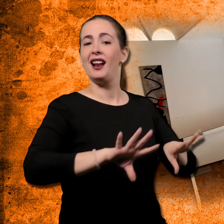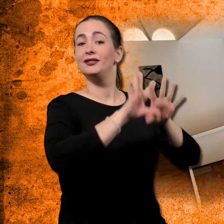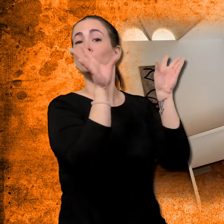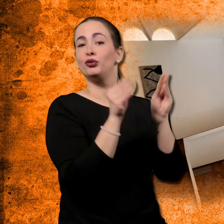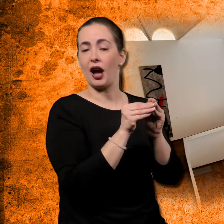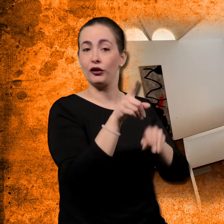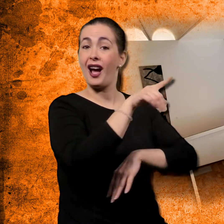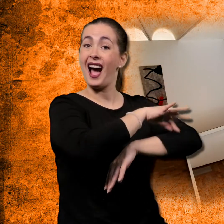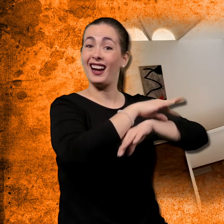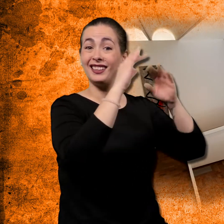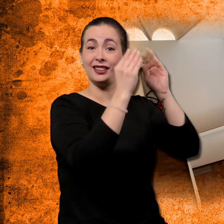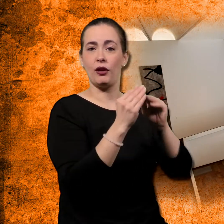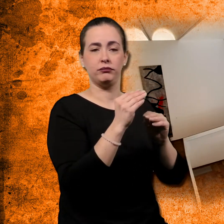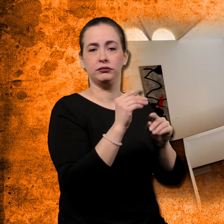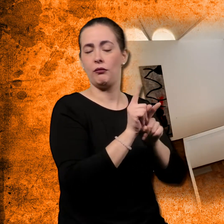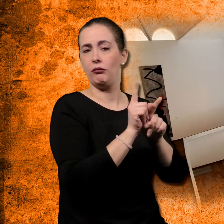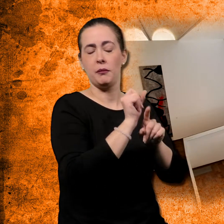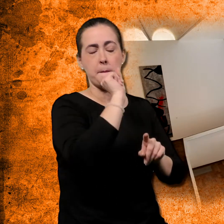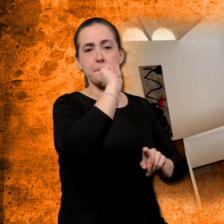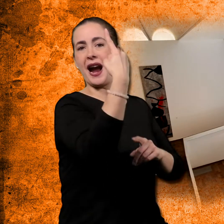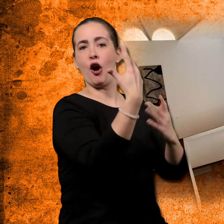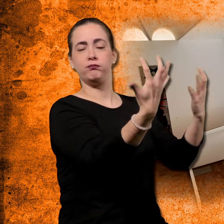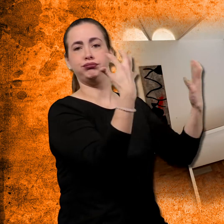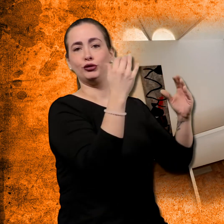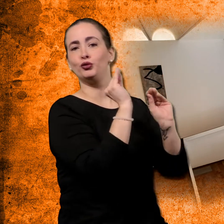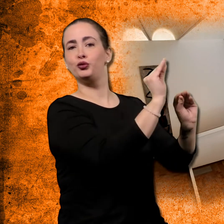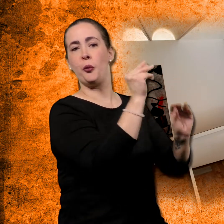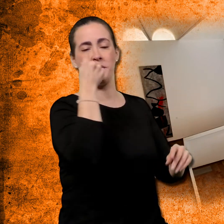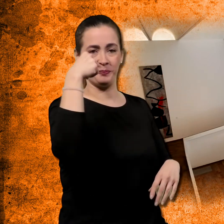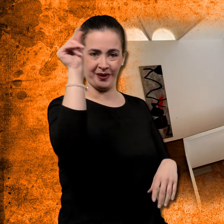El resultat és una arquitectura que és el millor aparador possible de l’obra de l’artista.